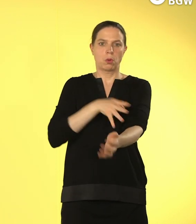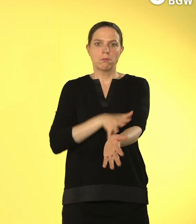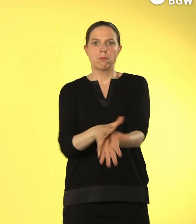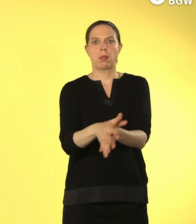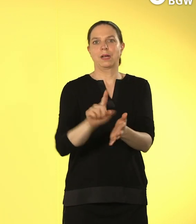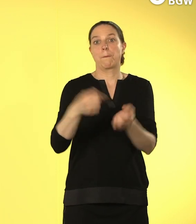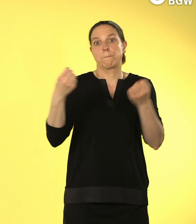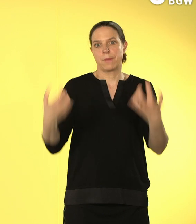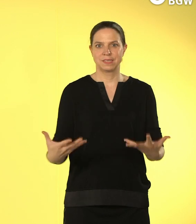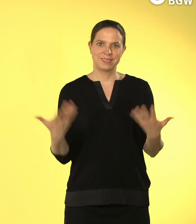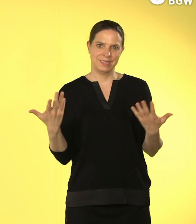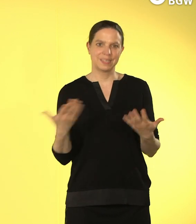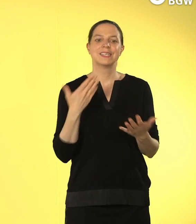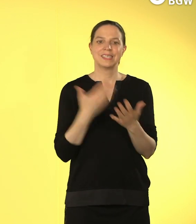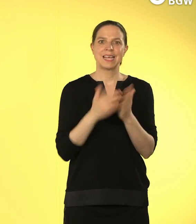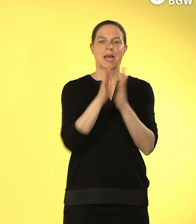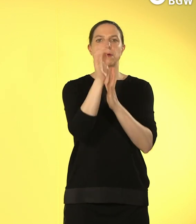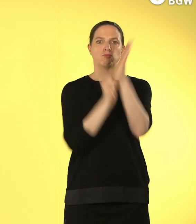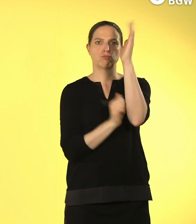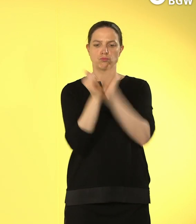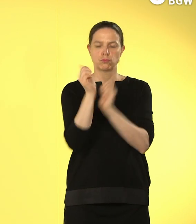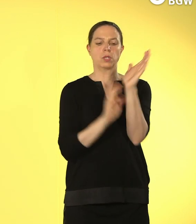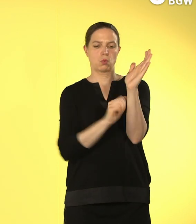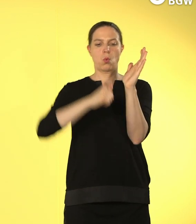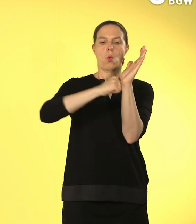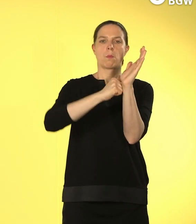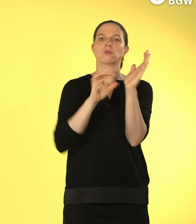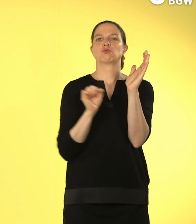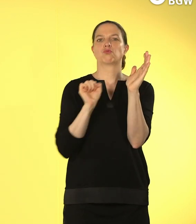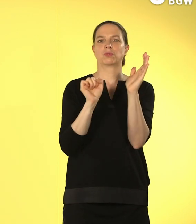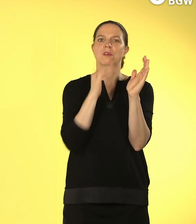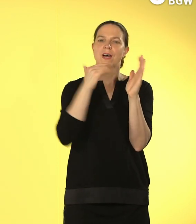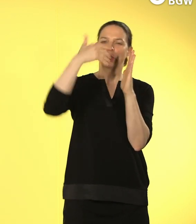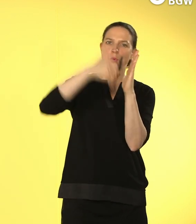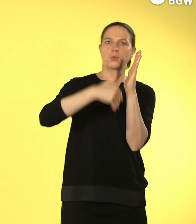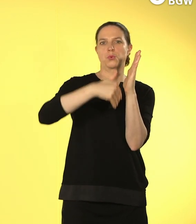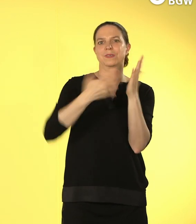Man kann die Stulpe umschlagen, mit der man das gut verhindern kann.